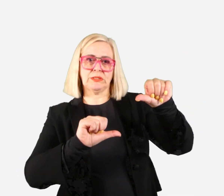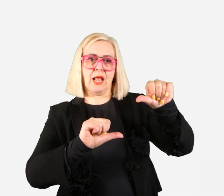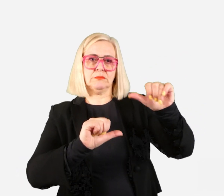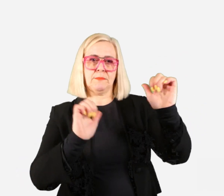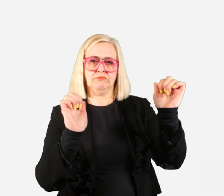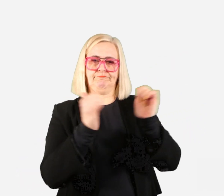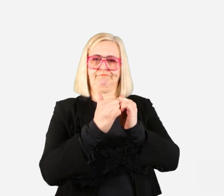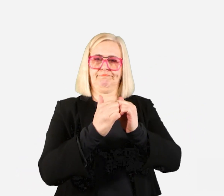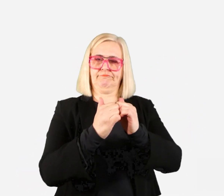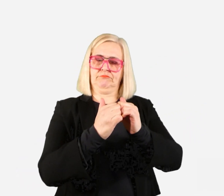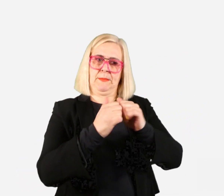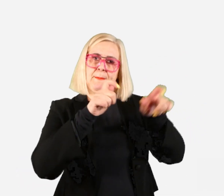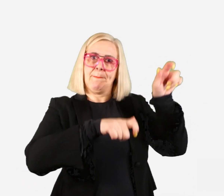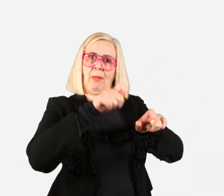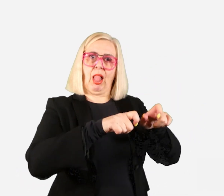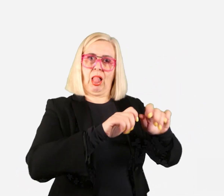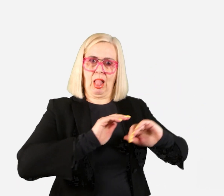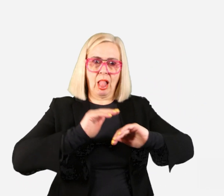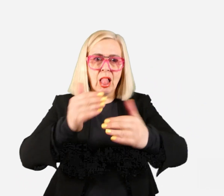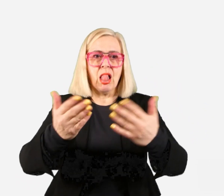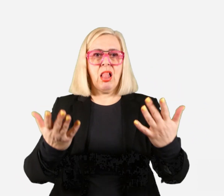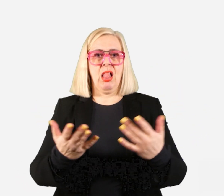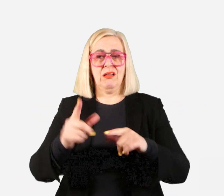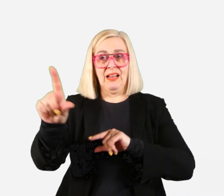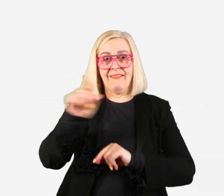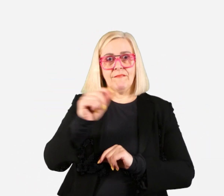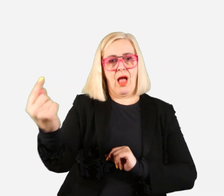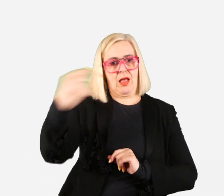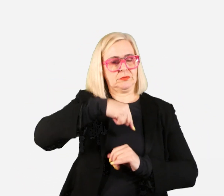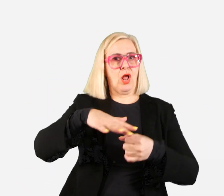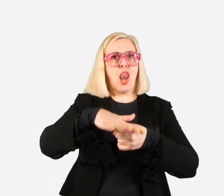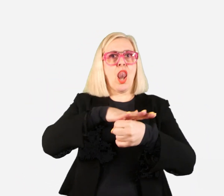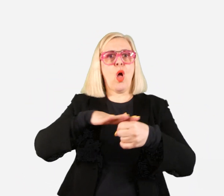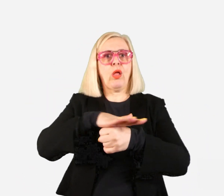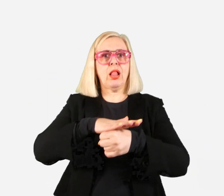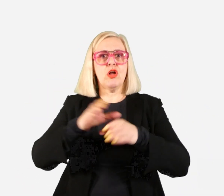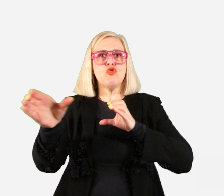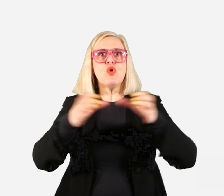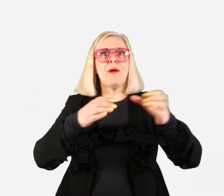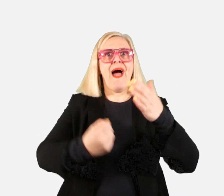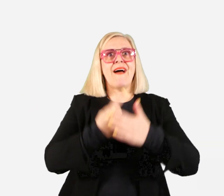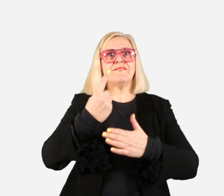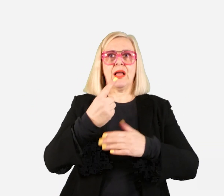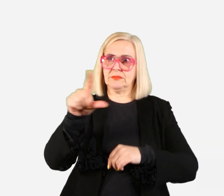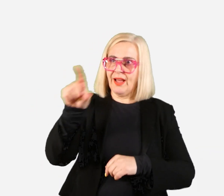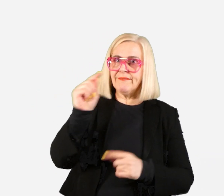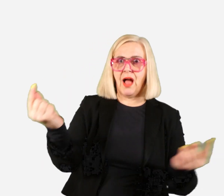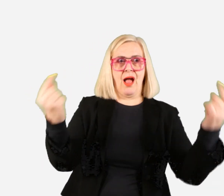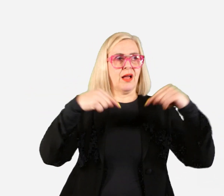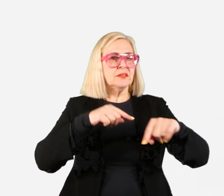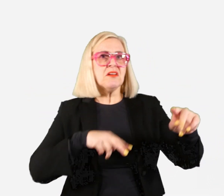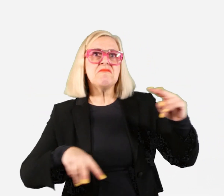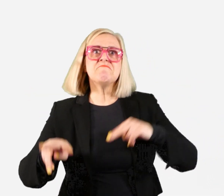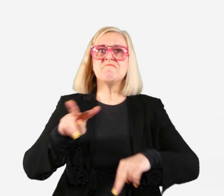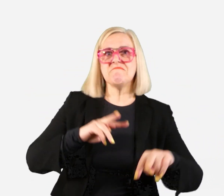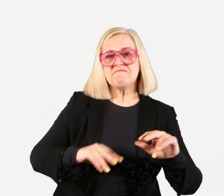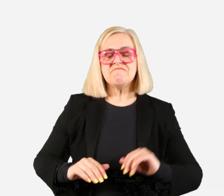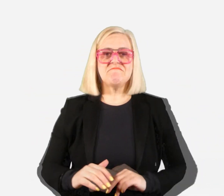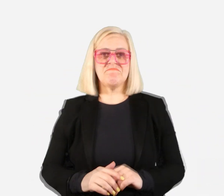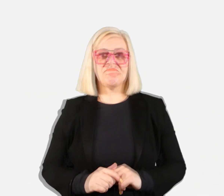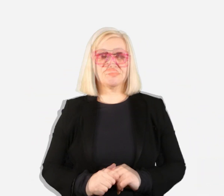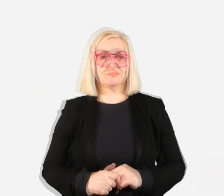gan ddarparu rhestr fer o'r bobl fwyaf addas i chi, a'ch gwahodd i ddigwyddiadau recriwtio lleol.